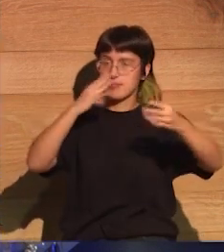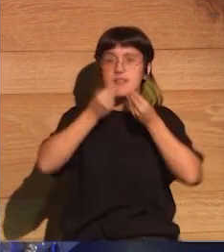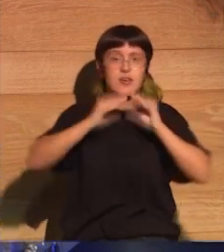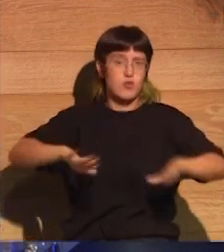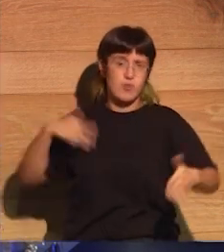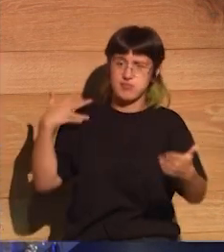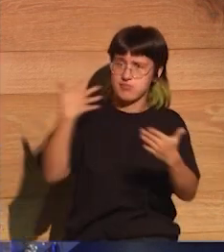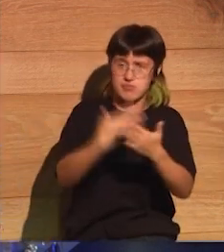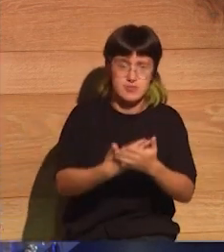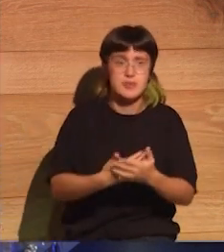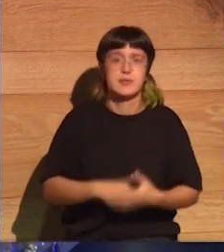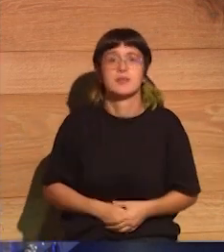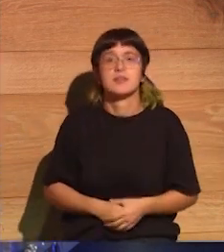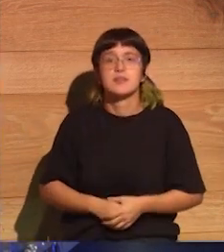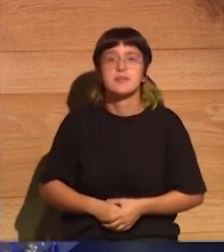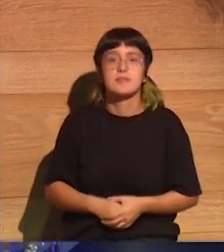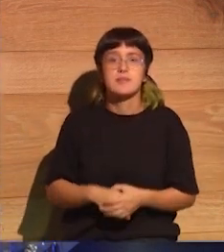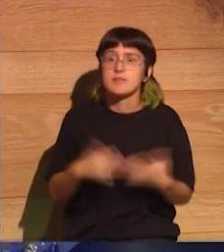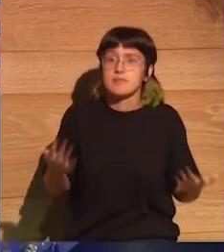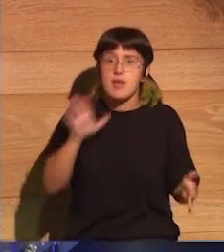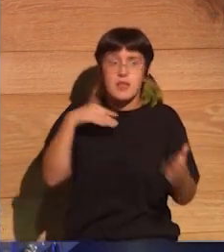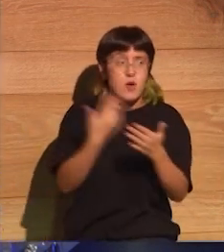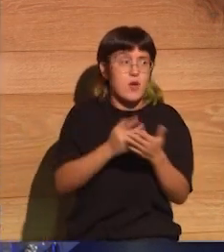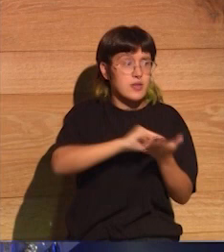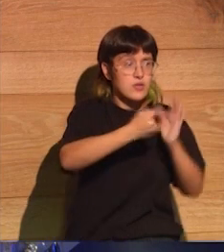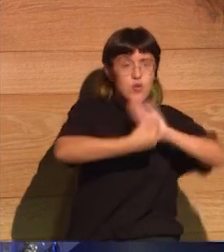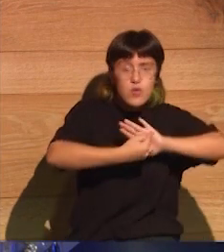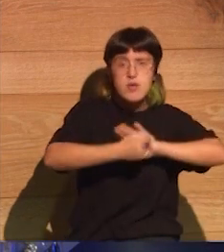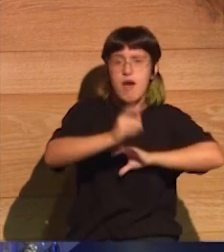históricamente todas las tecnologías posibles de comunicación.